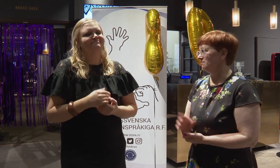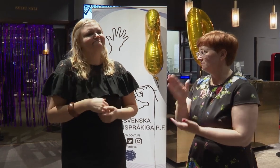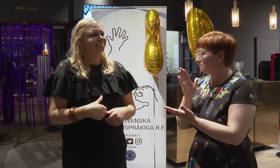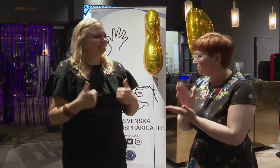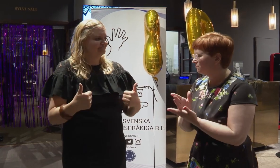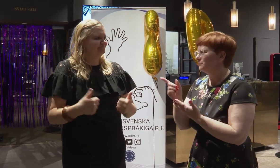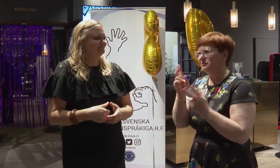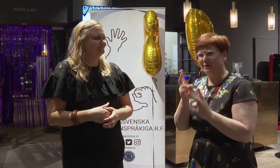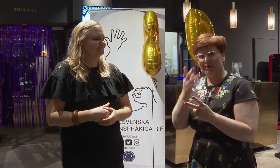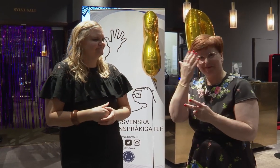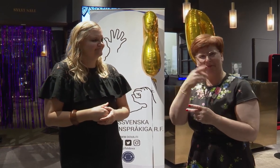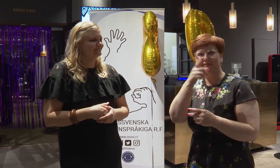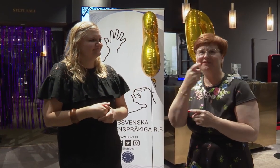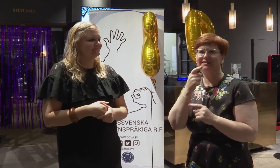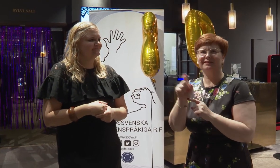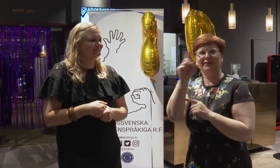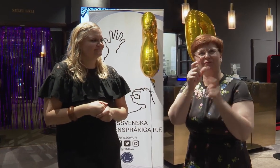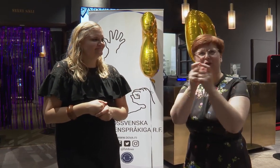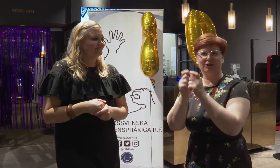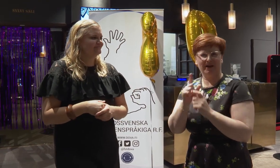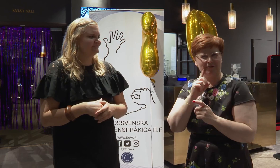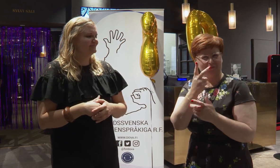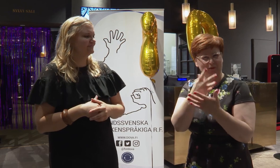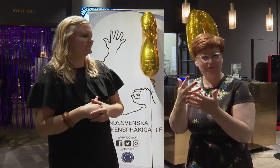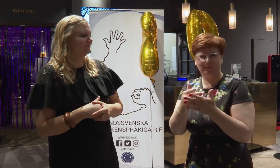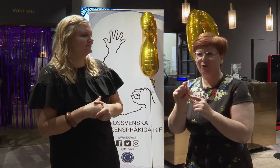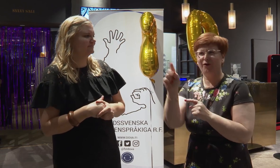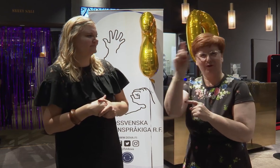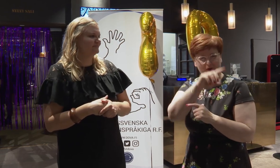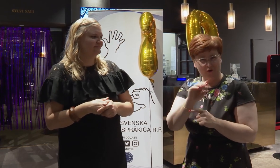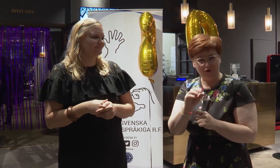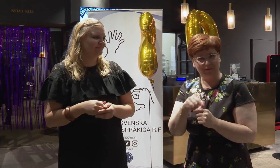Suurin osa Suomen kuurojenyhdistyksistä on kaksikielisiä, -